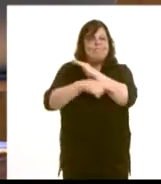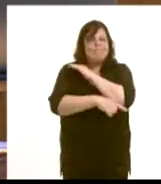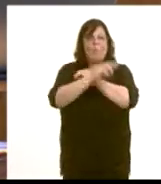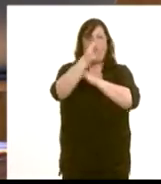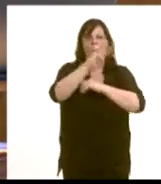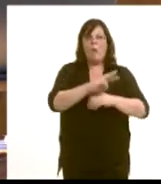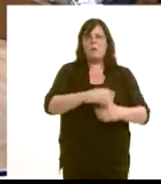deall y pwynt.